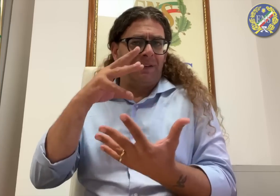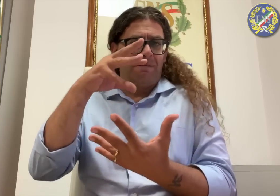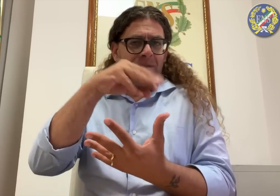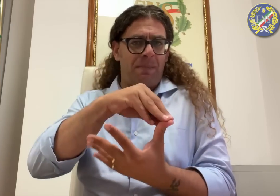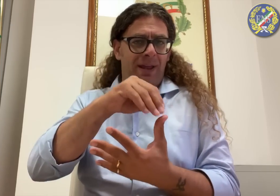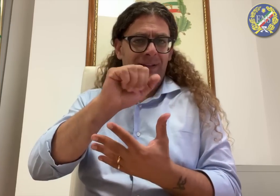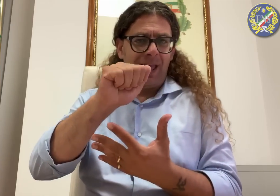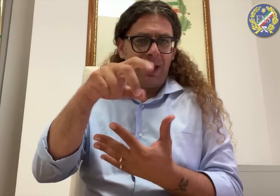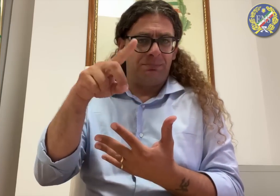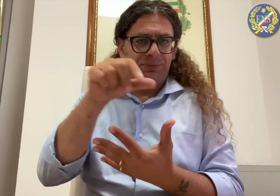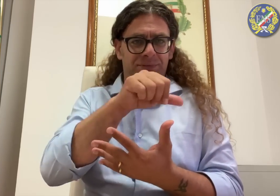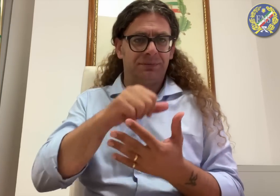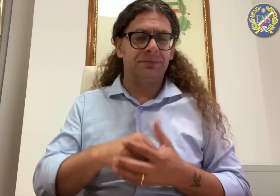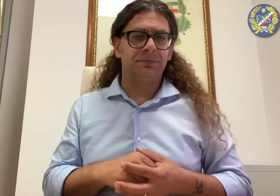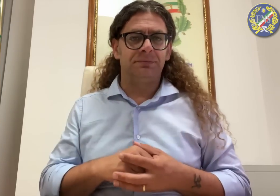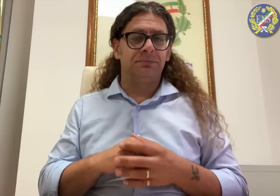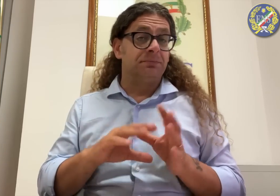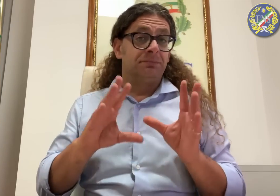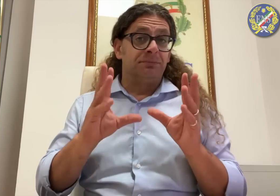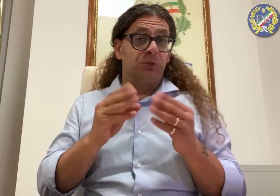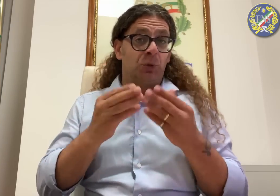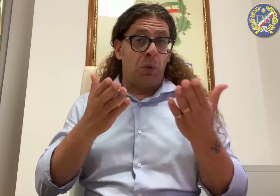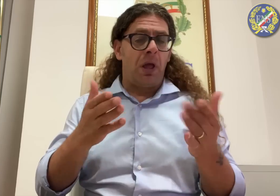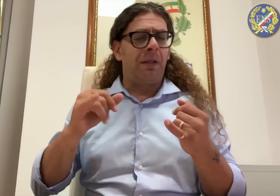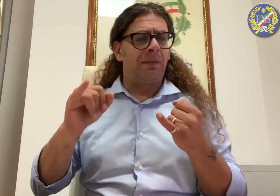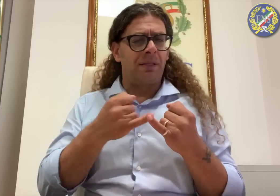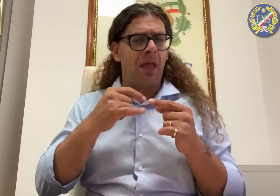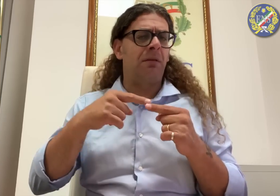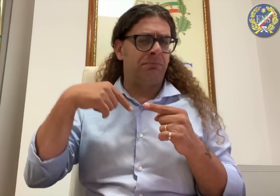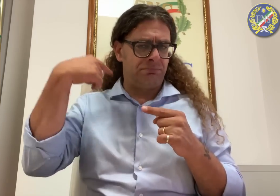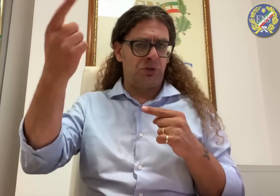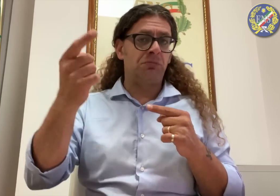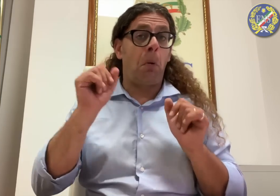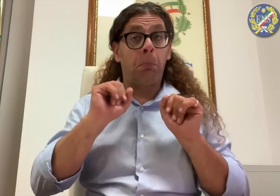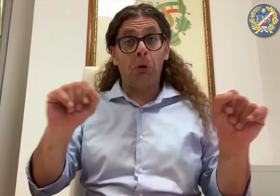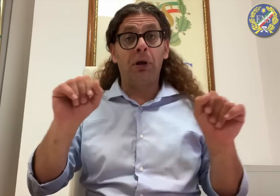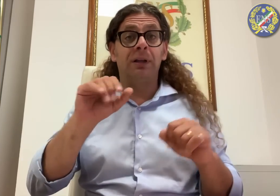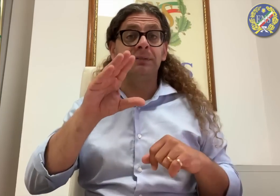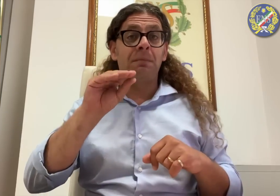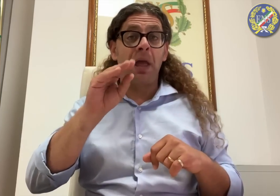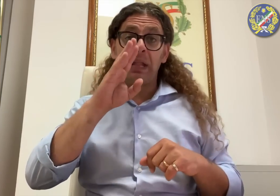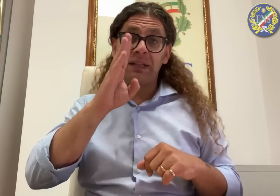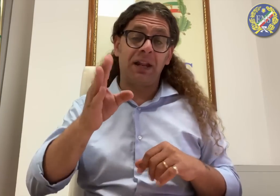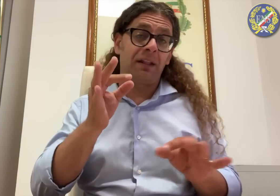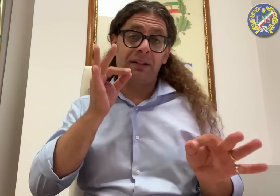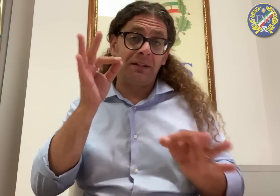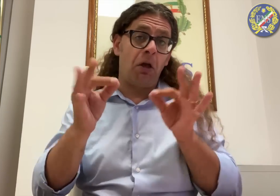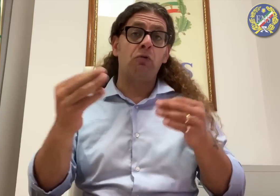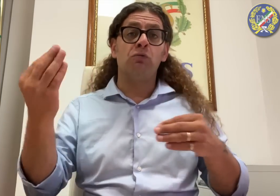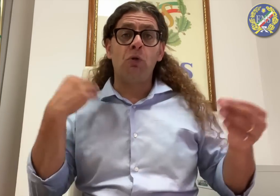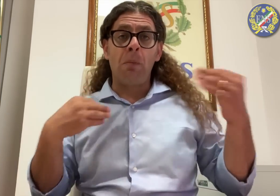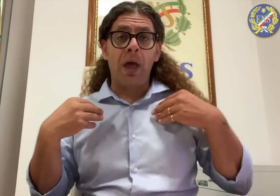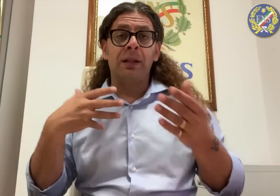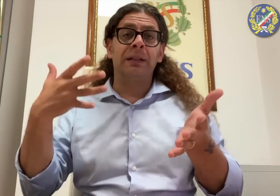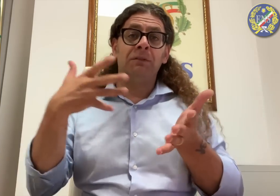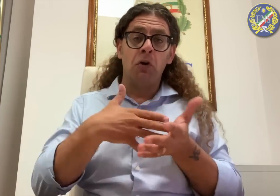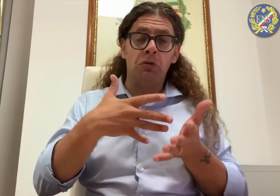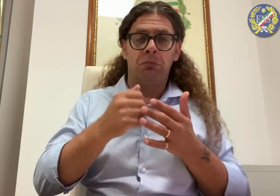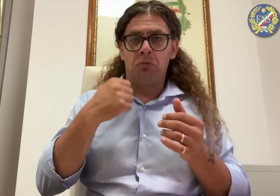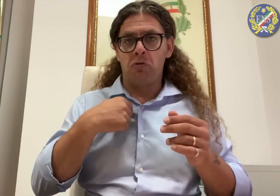L’ENS fa parte delle APS. Tutto qui. Prossimamente fornirò ulteriori dettagli. È possibile che venga organizzata una diretta StreamYard in occasione della quale potrete rivolgermi tutte le domande